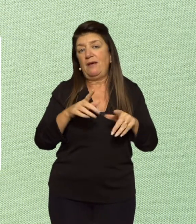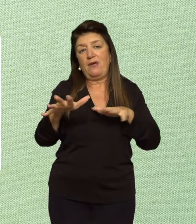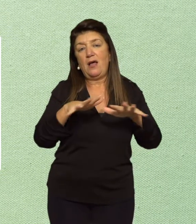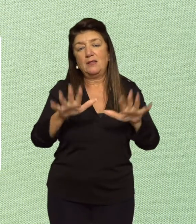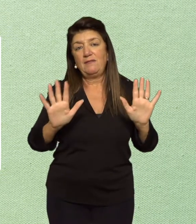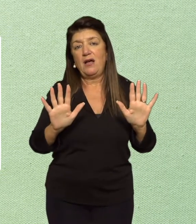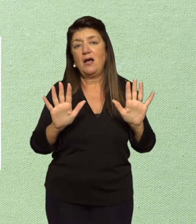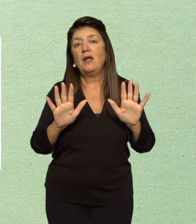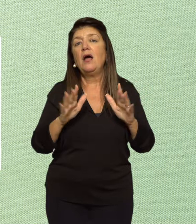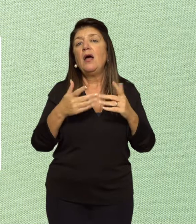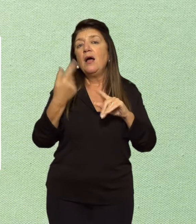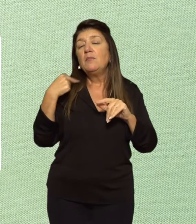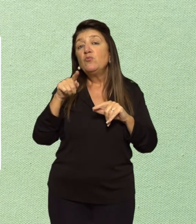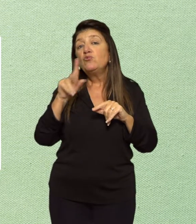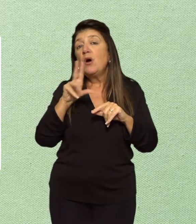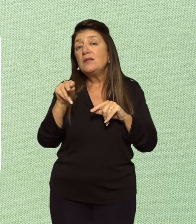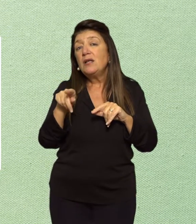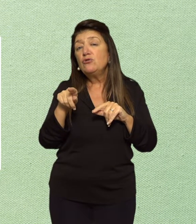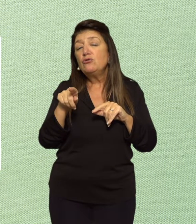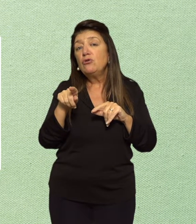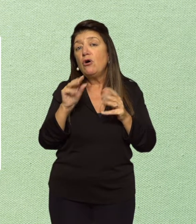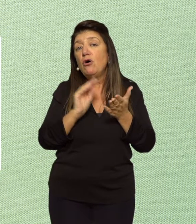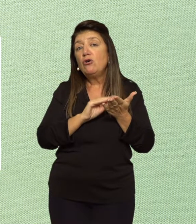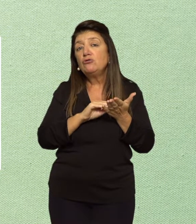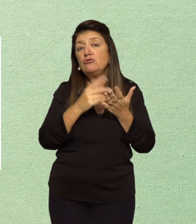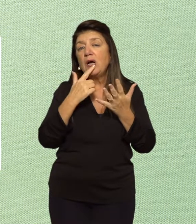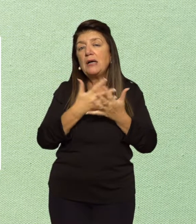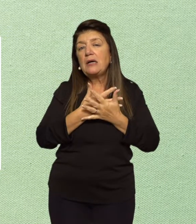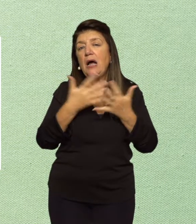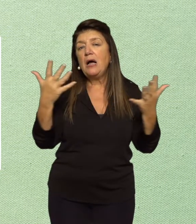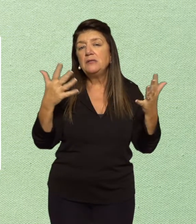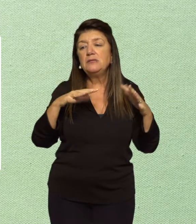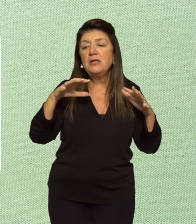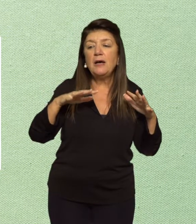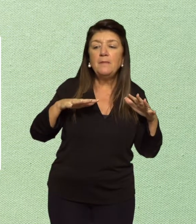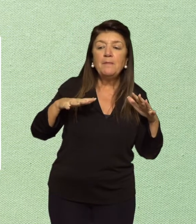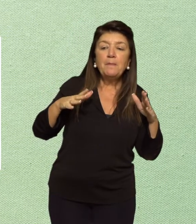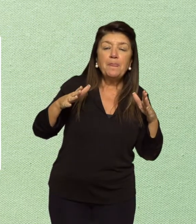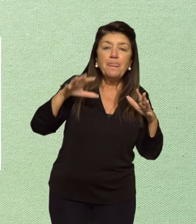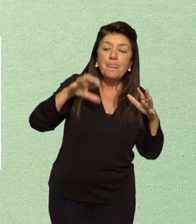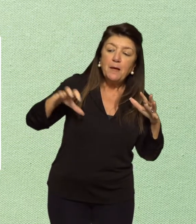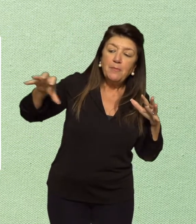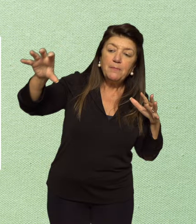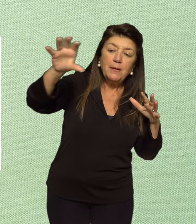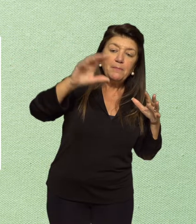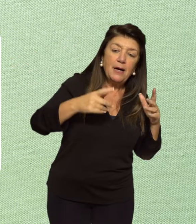tu, mi soffermo un po su questo, c'è una grande zona grigia di situazioni che non vengono denunciate,